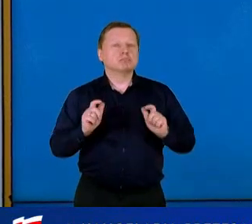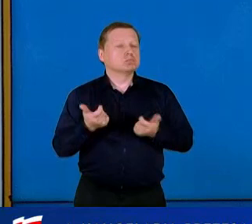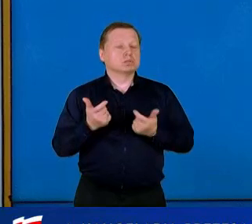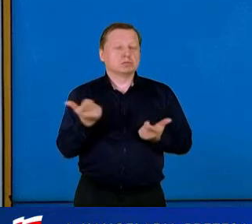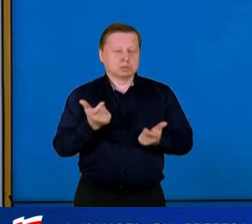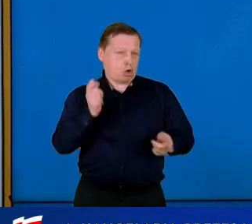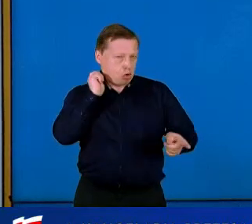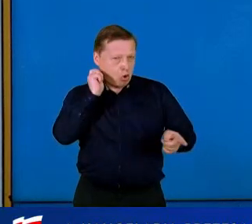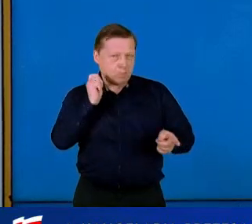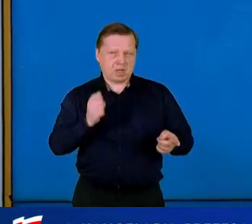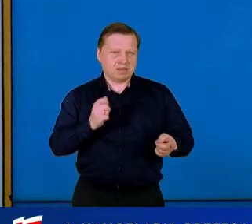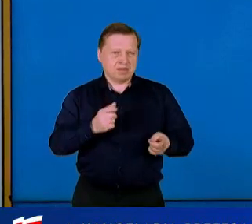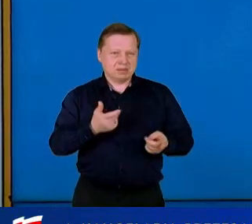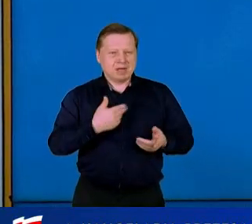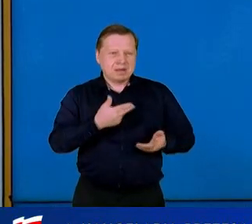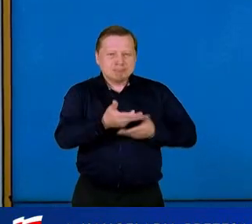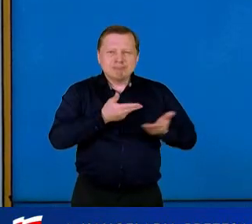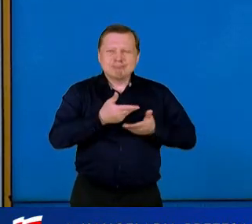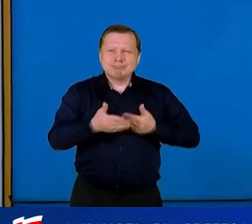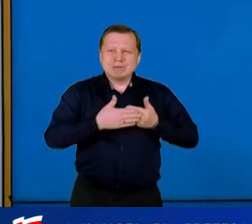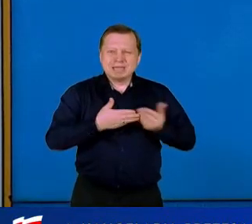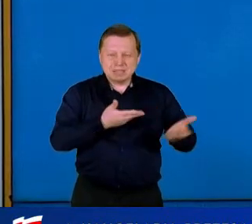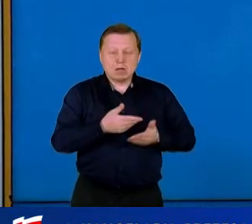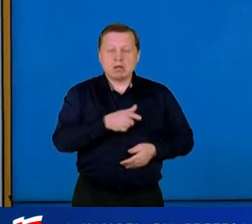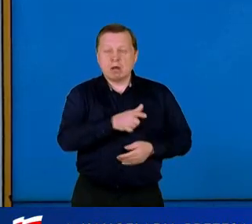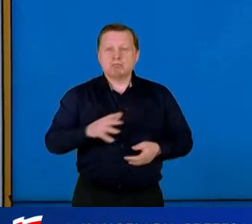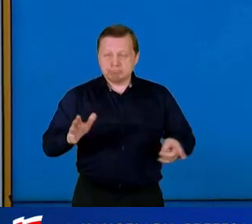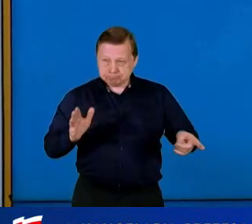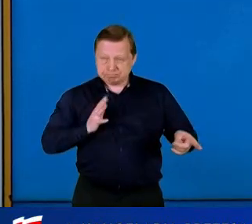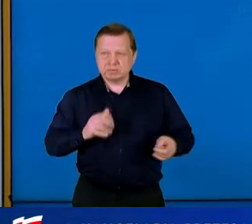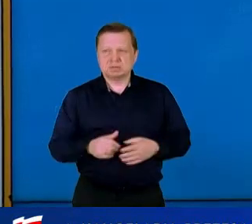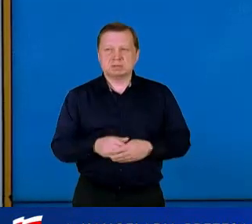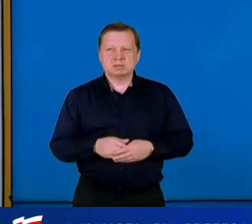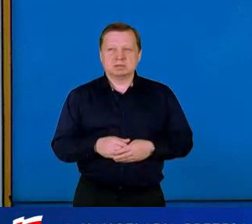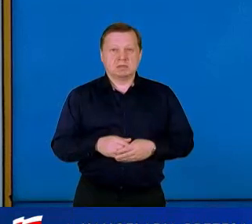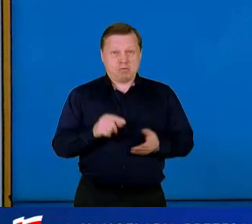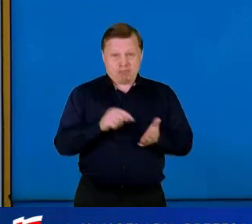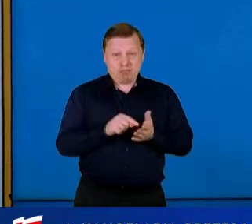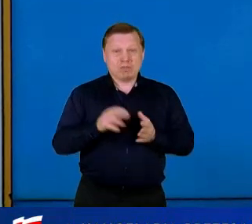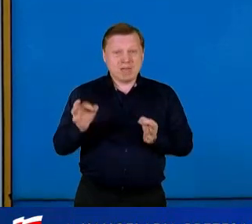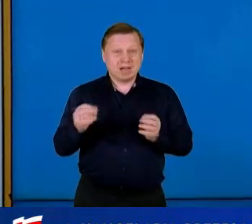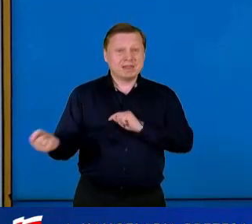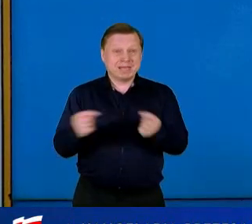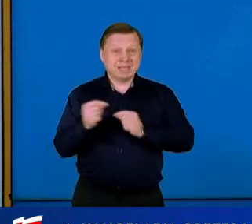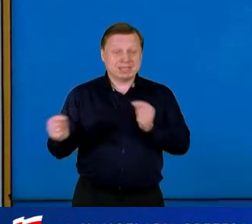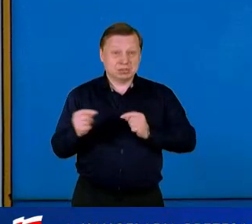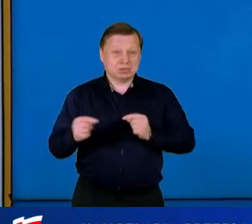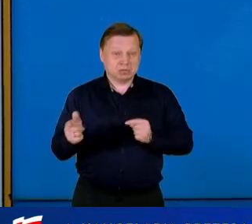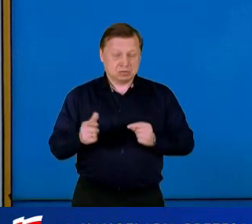kobiet bardzo mi bliskich, które doświadczyły tego, co jest dzisiaj przedmiotem dyskusji, tego stanu rzeczywistego,